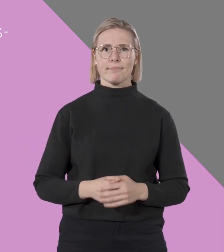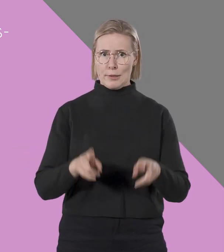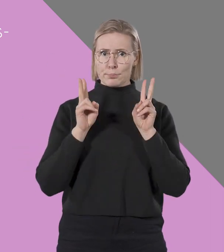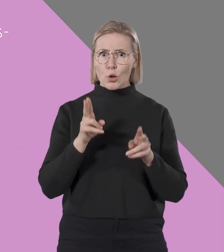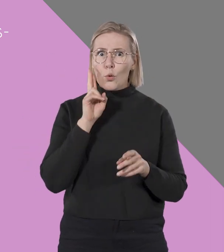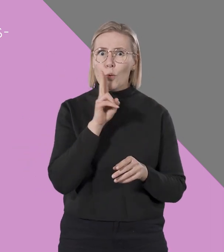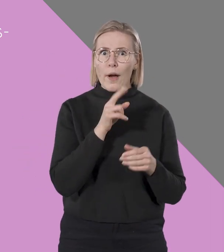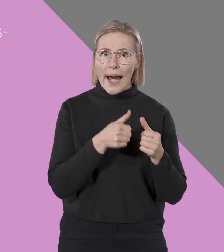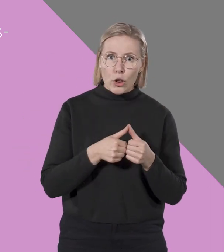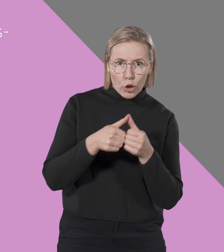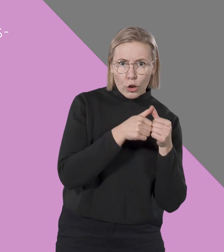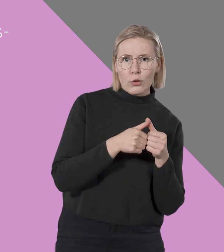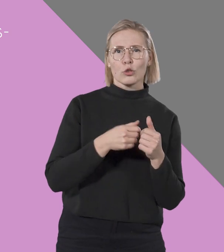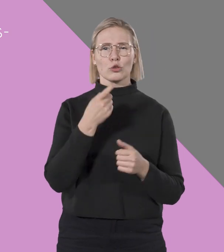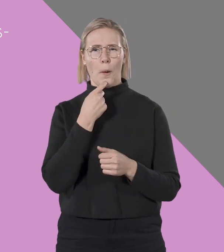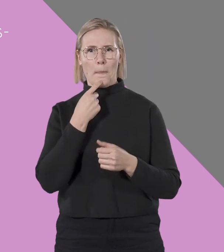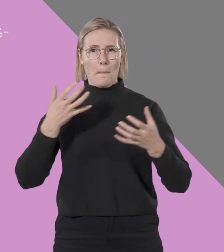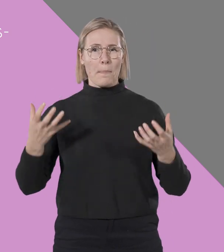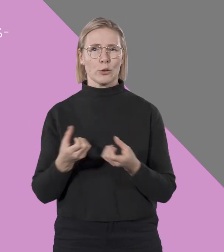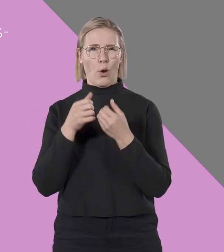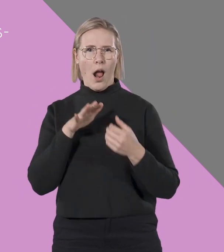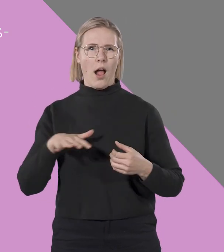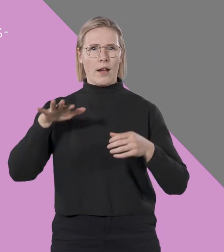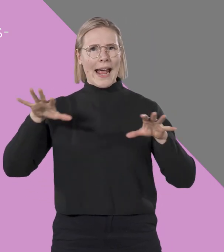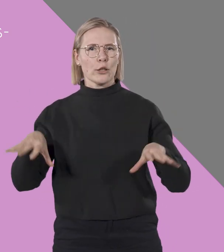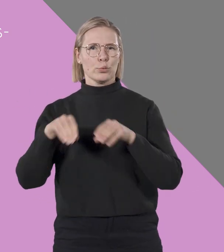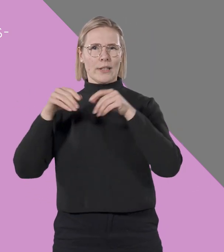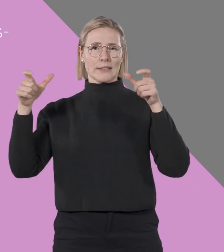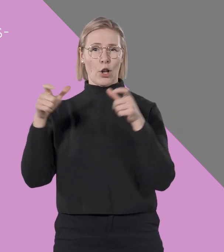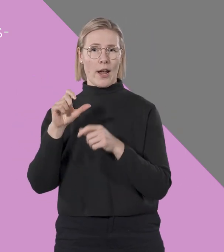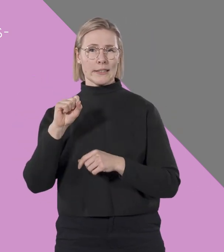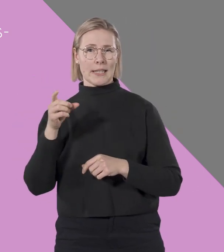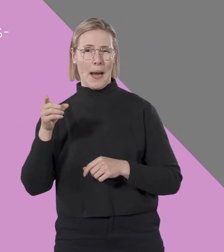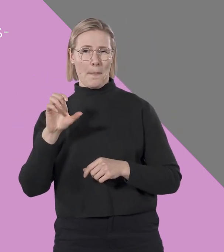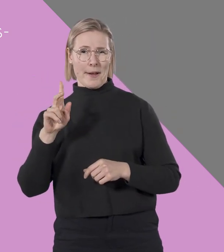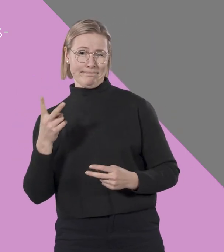Lisäksi Kuurojen Liitto ja Suomen Pelastusalan Keskusjärjestö SPEK -